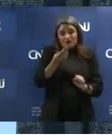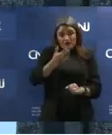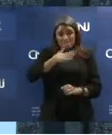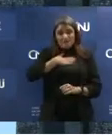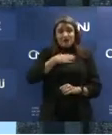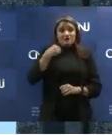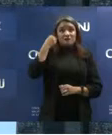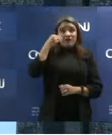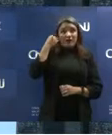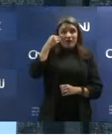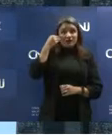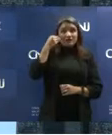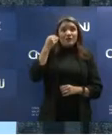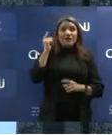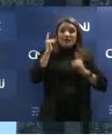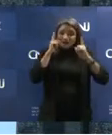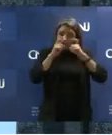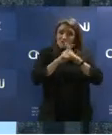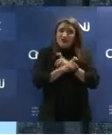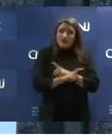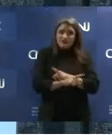Deve ser também, ir para o MP.